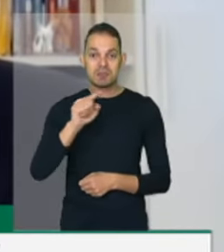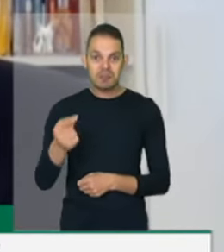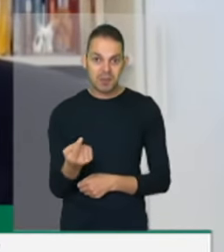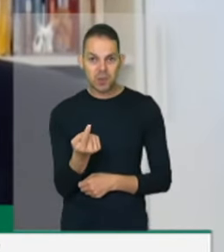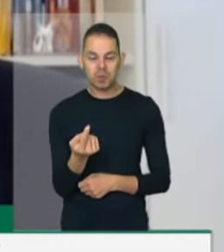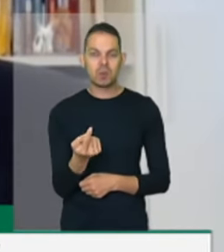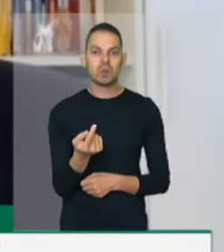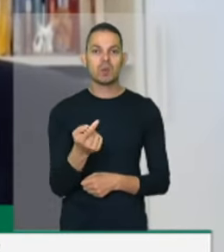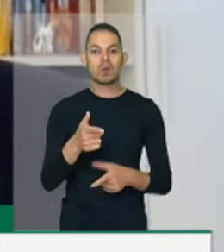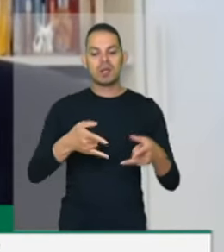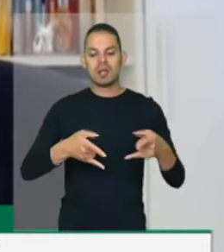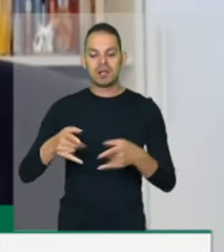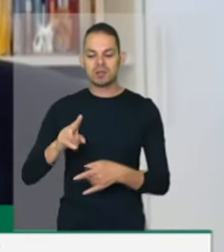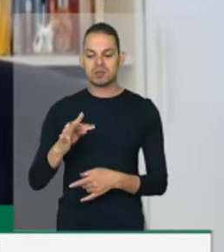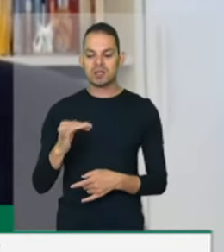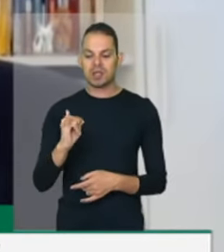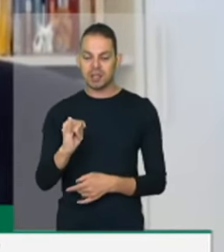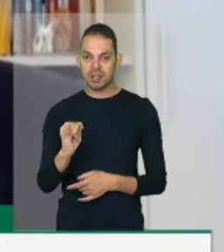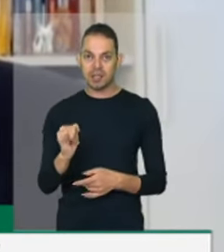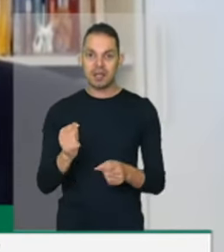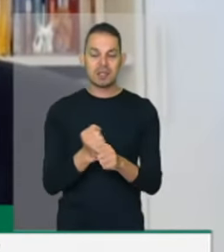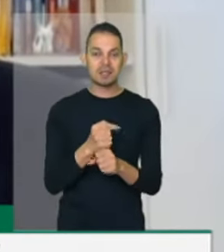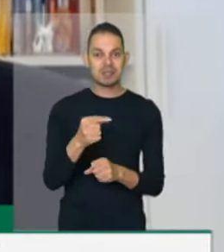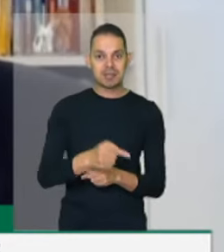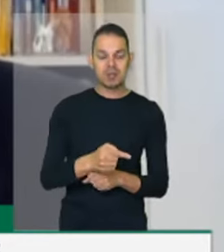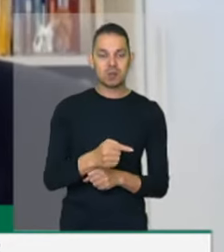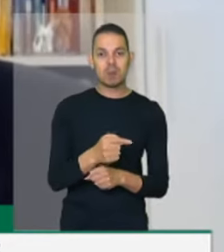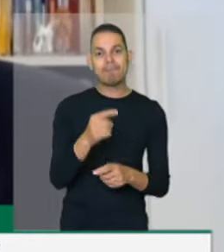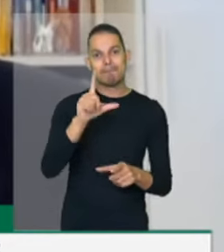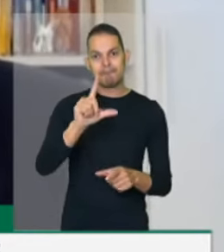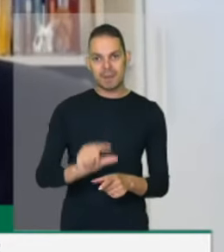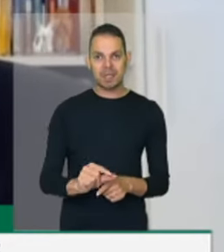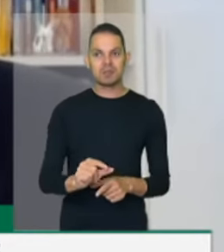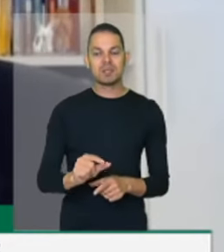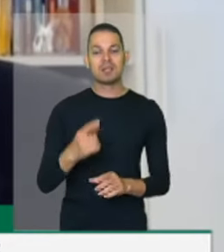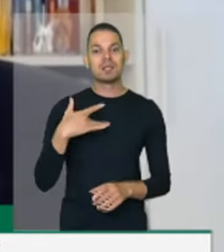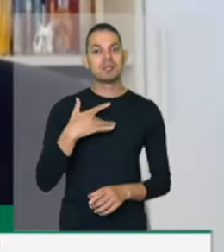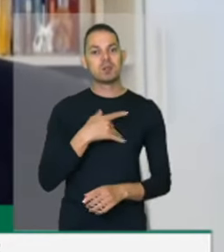LEITOS, NÓS ENTENDEMOS QUE A SAÚDE É UM DIREITO DO CIDADÃO. -- [PRESIDENTE]: COMO